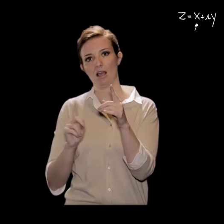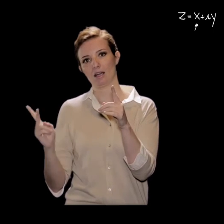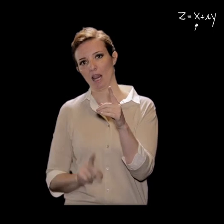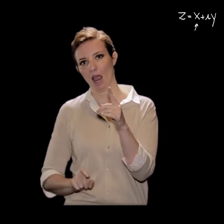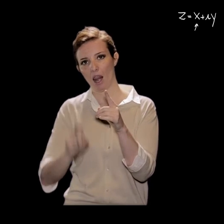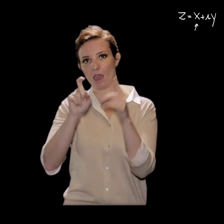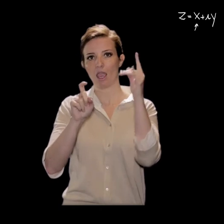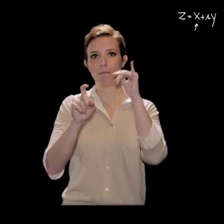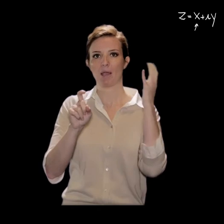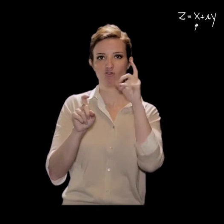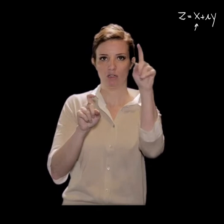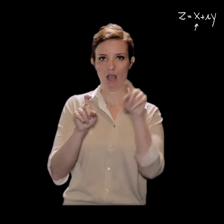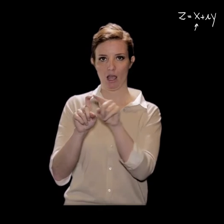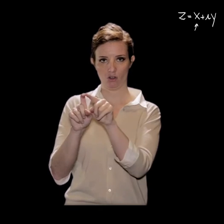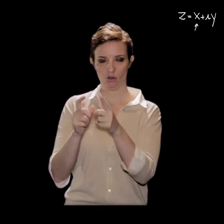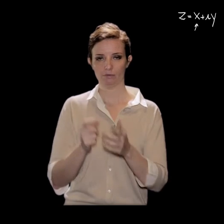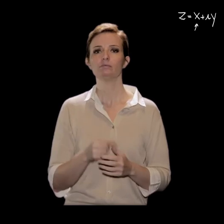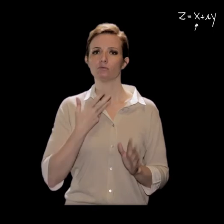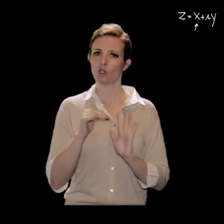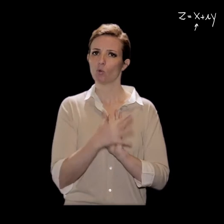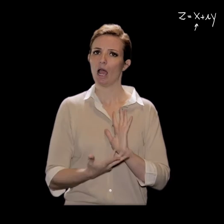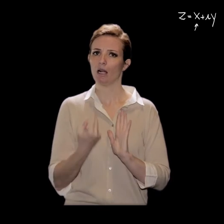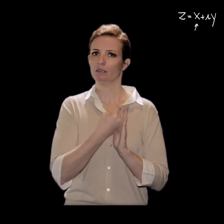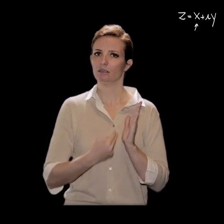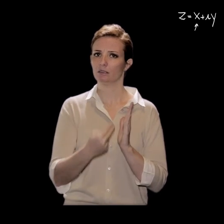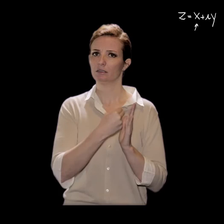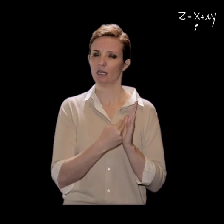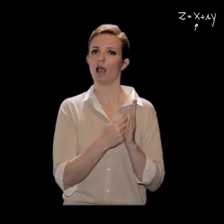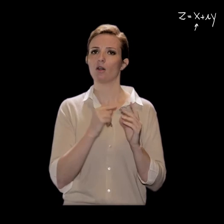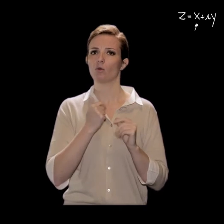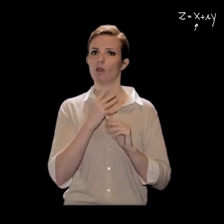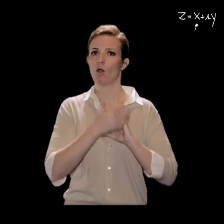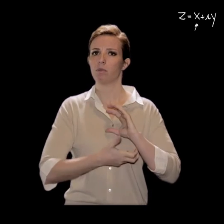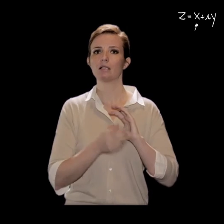C'è un'altra rappresentazione dei numeri complessi, cioè quella in coordinate polari.